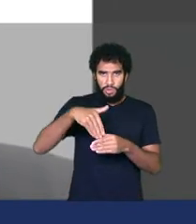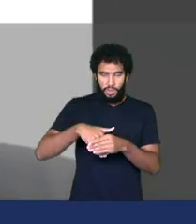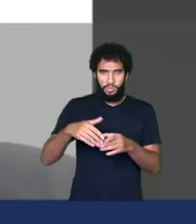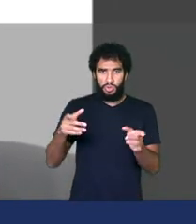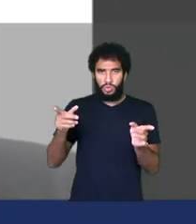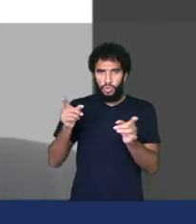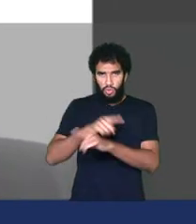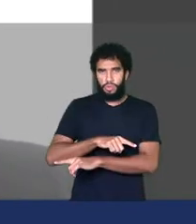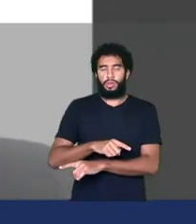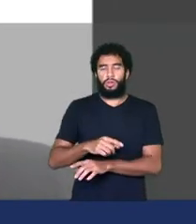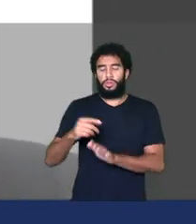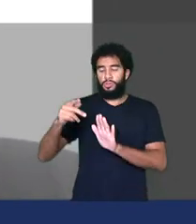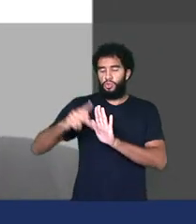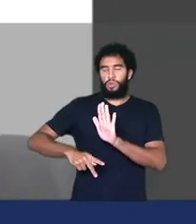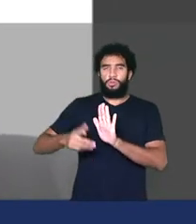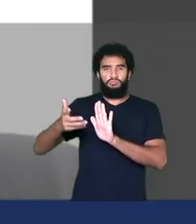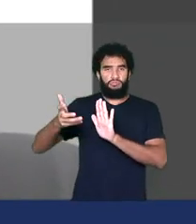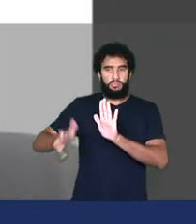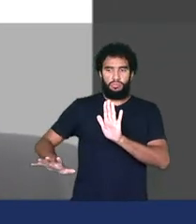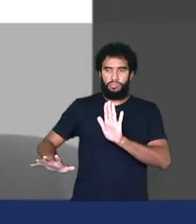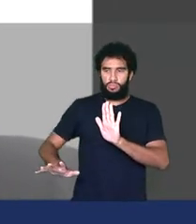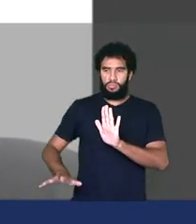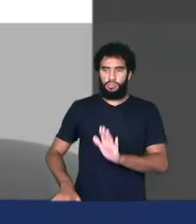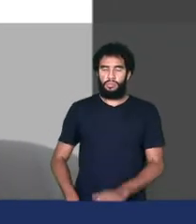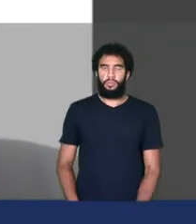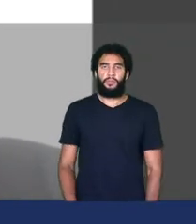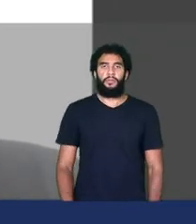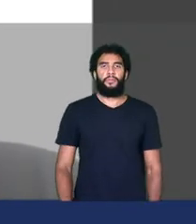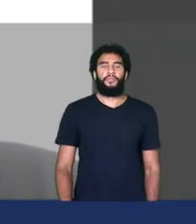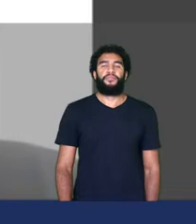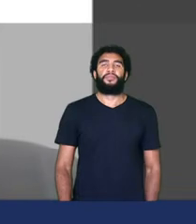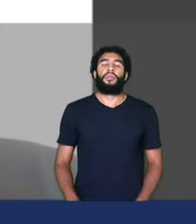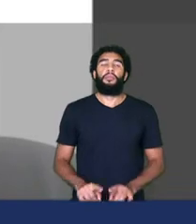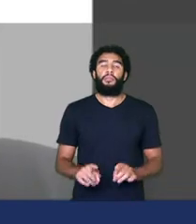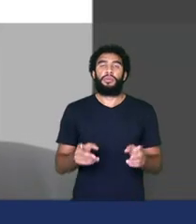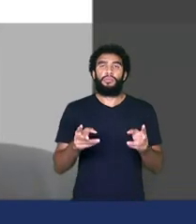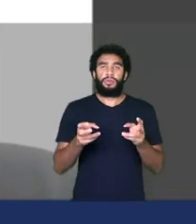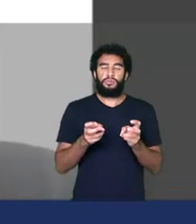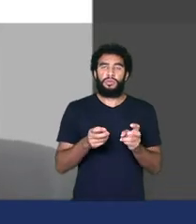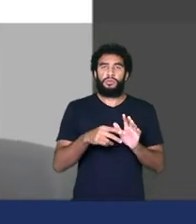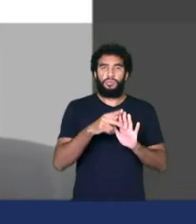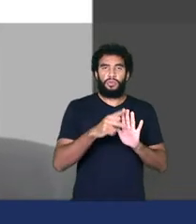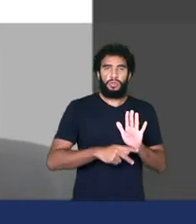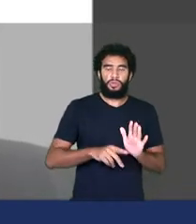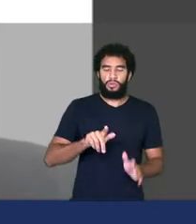NATUREZA. POR ISSO VOTAMOS E SOMOS CONTRA ESSE PROJETO. MAS NÓS VEMOS O PROJETO DA GRILAGEM DE TERRA, NÓS VEMOS